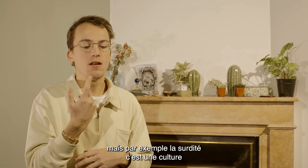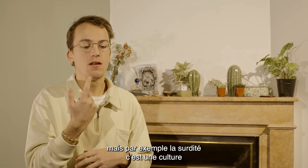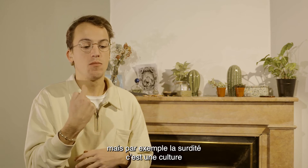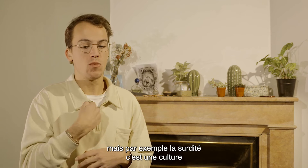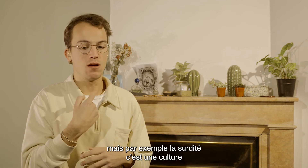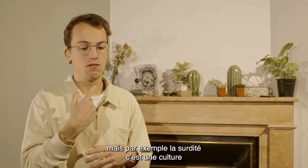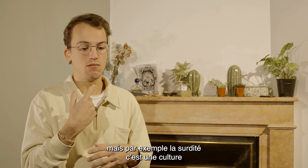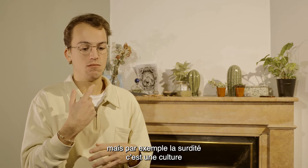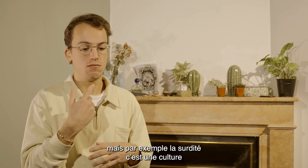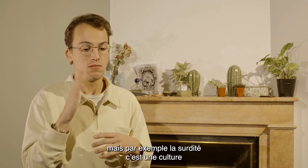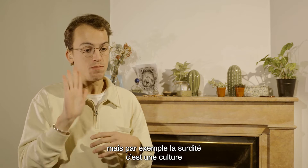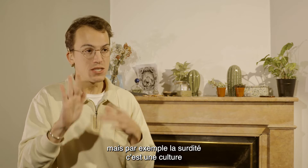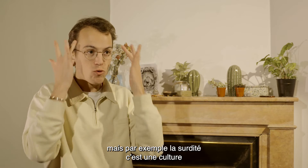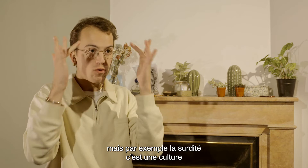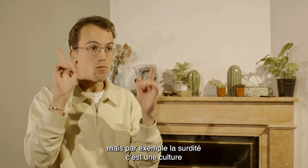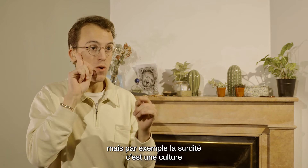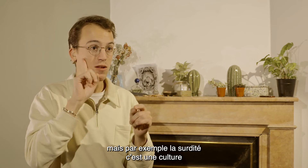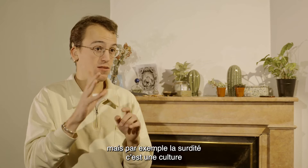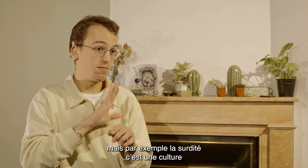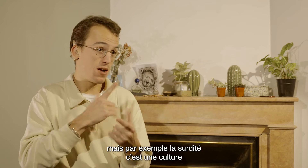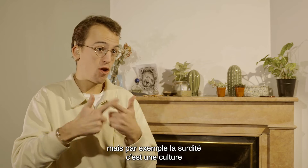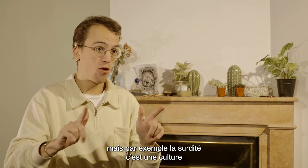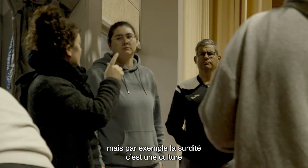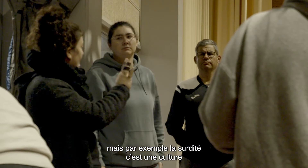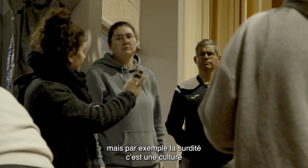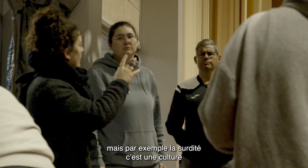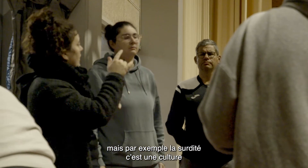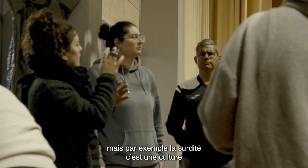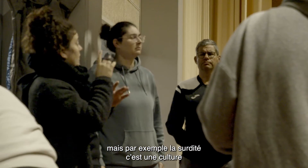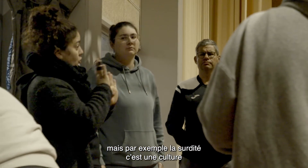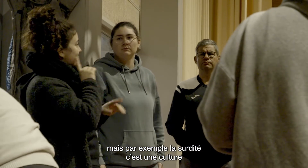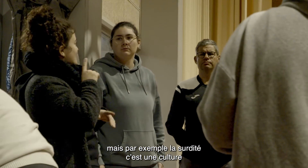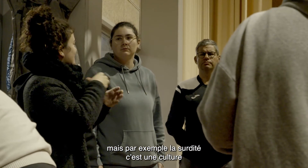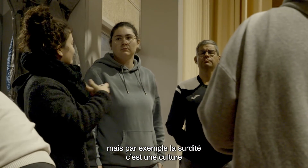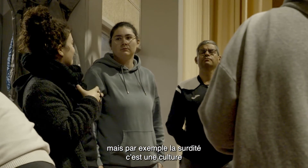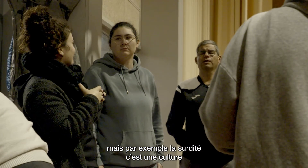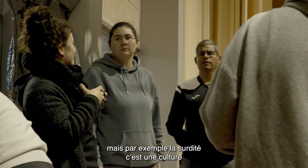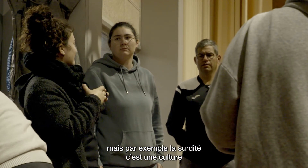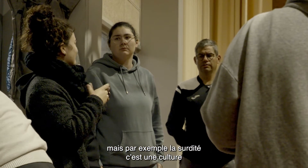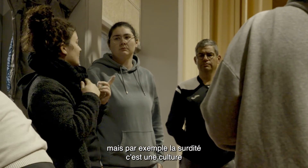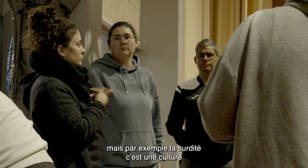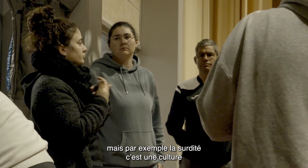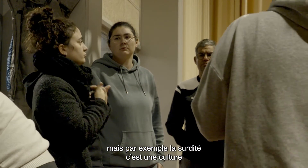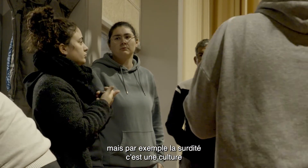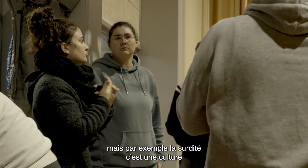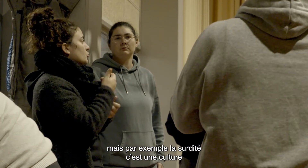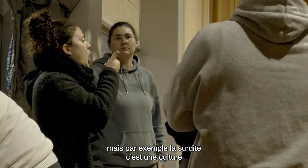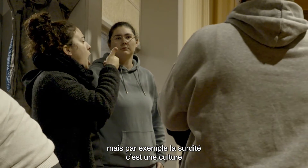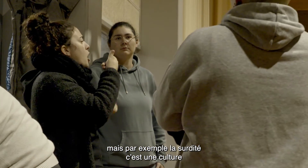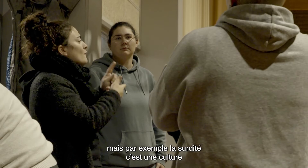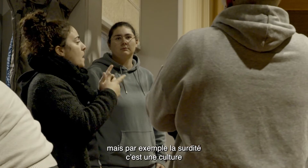mais par exemple la surdité c’est une culture